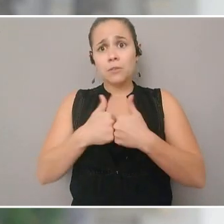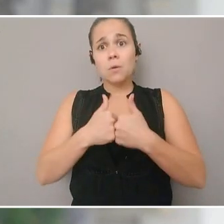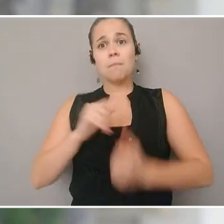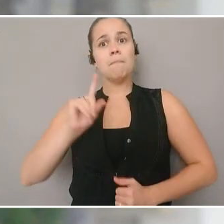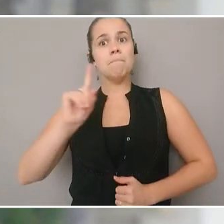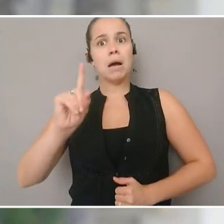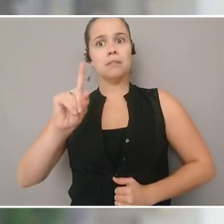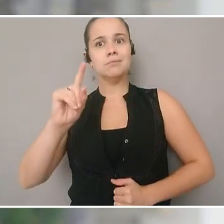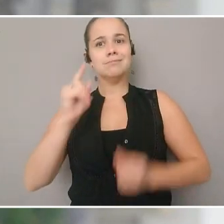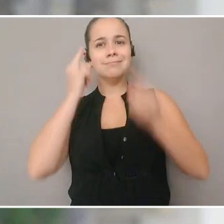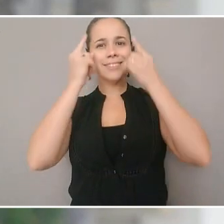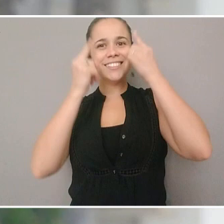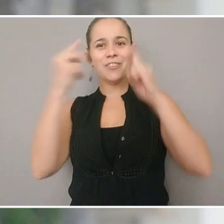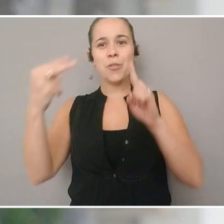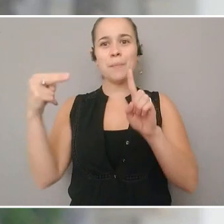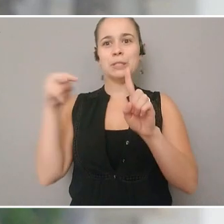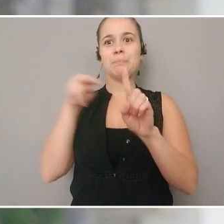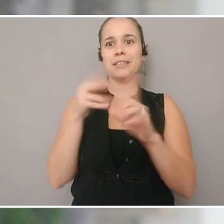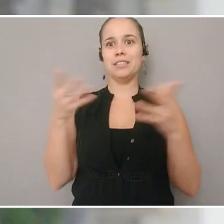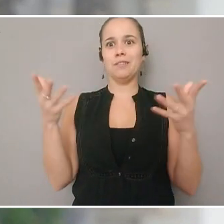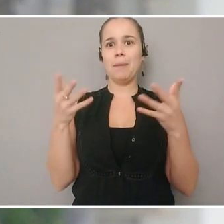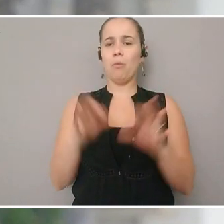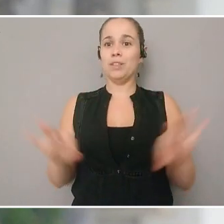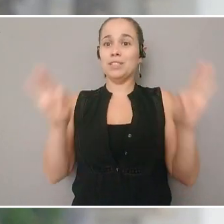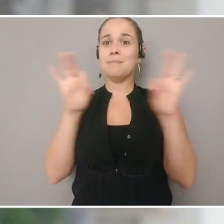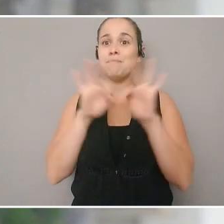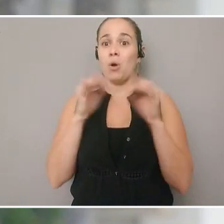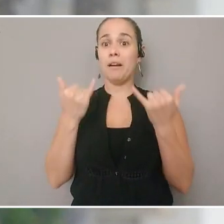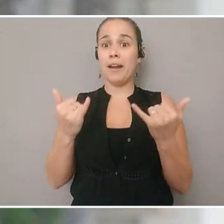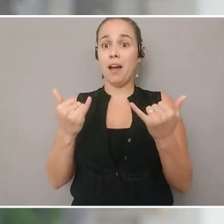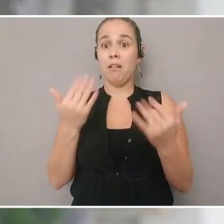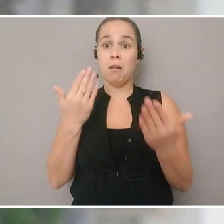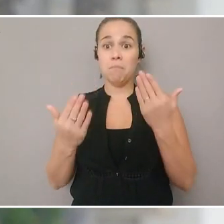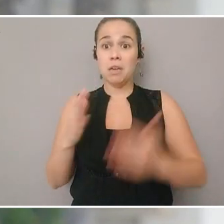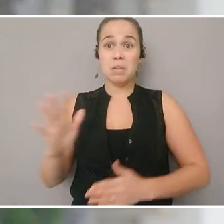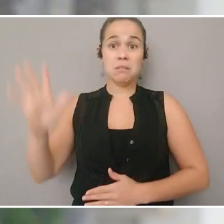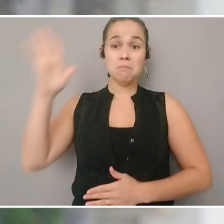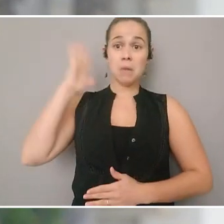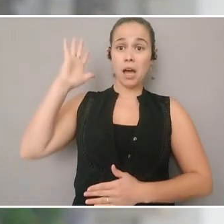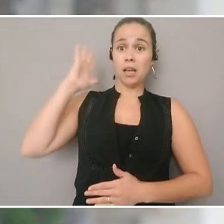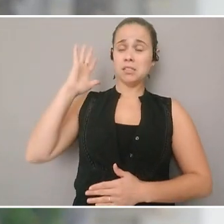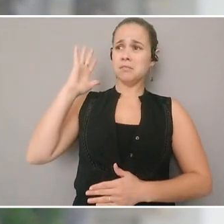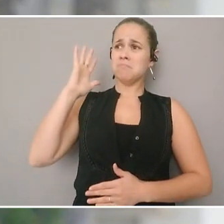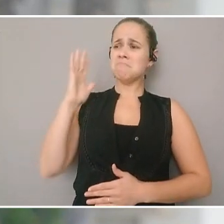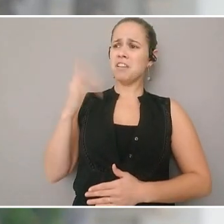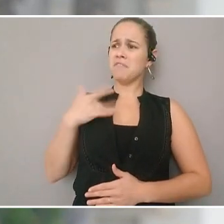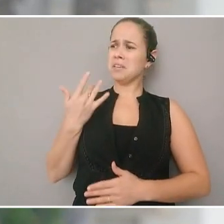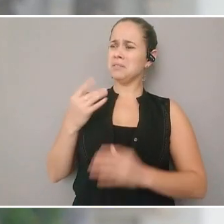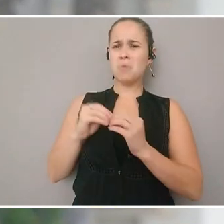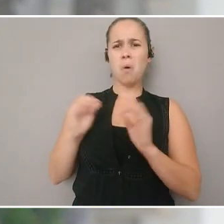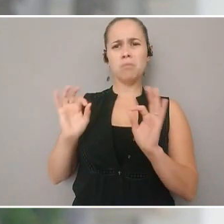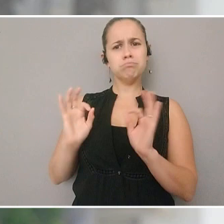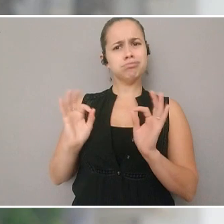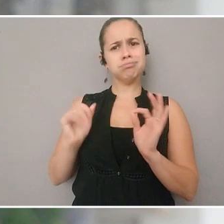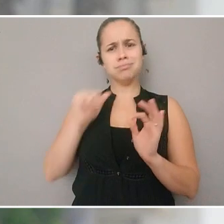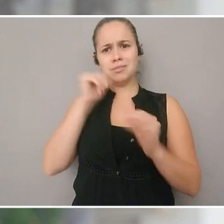ha puesto lo que mas importa ahora. Tal vez, las cosas en el pasado no son